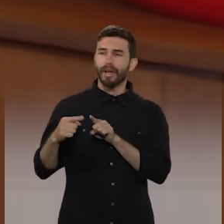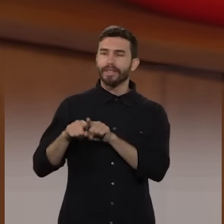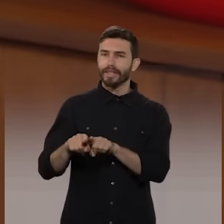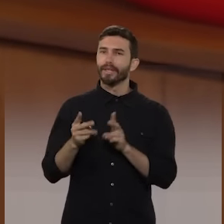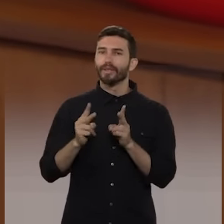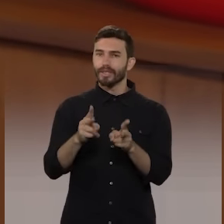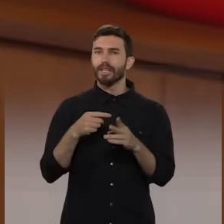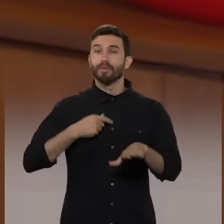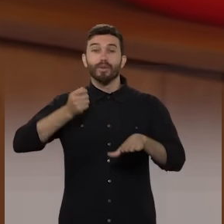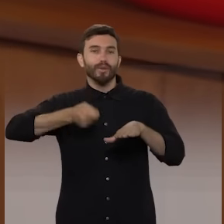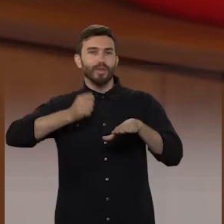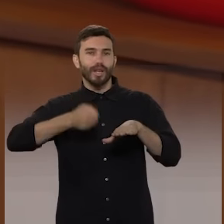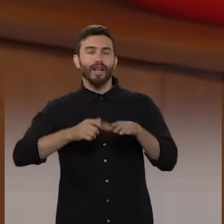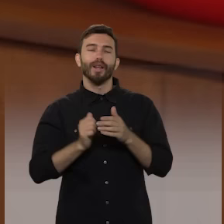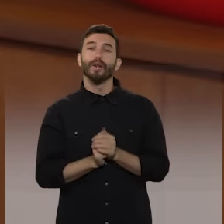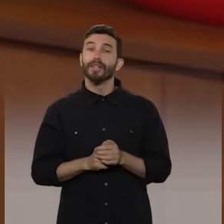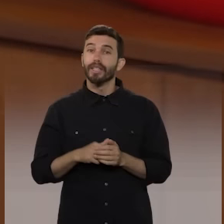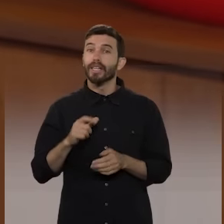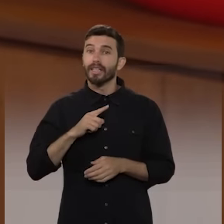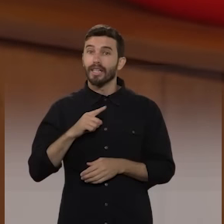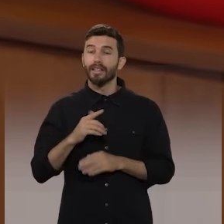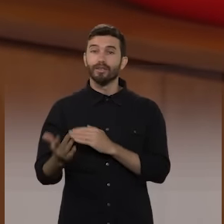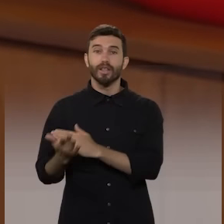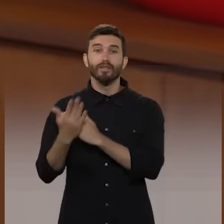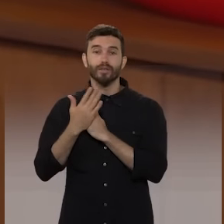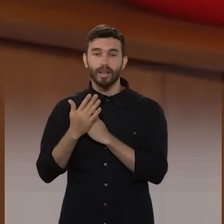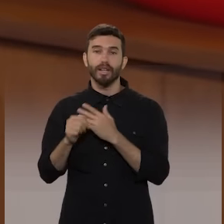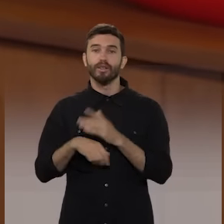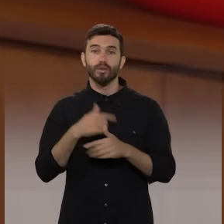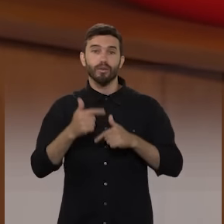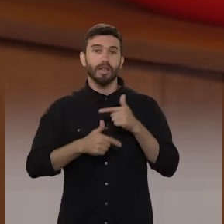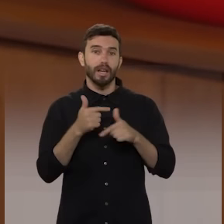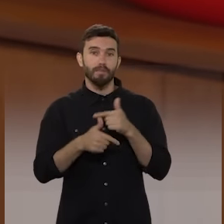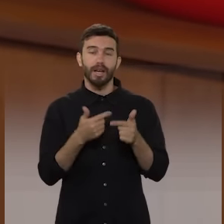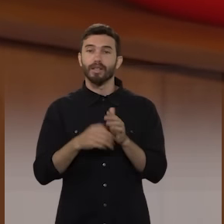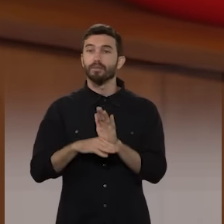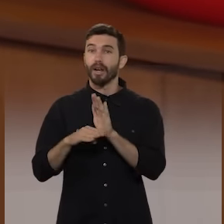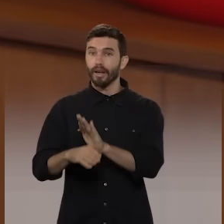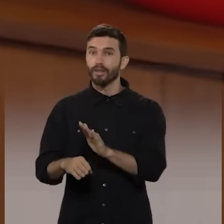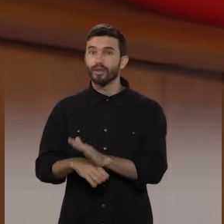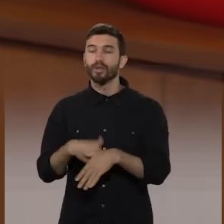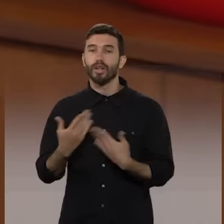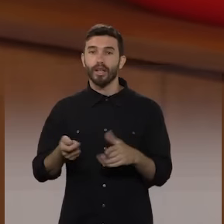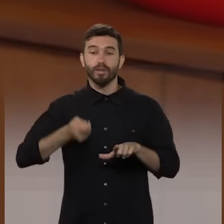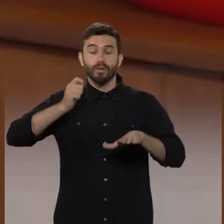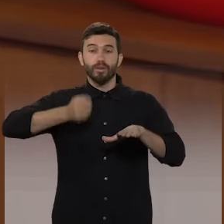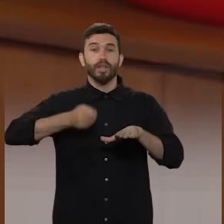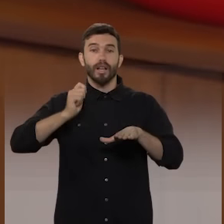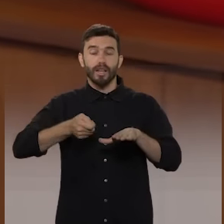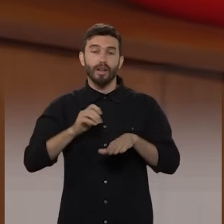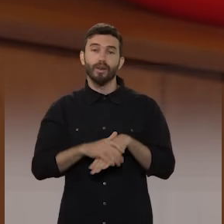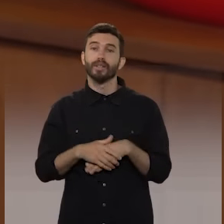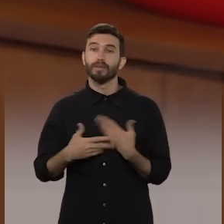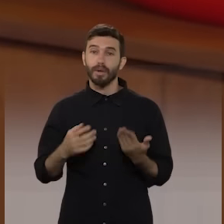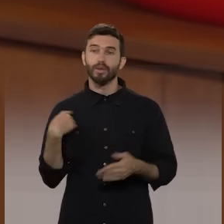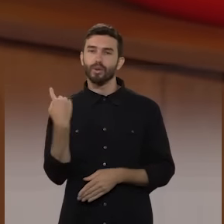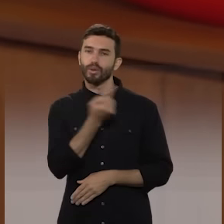tem nos acompanhado muito com operações para viabilizar os leilões para os nossos clientes.